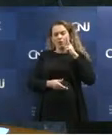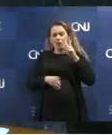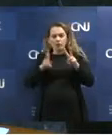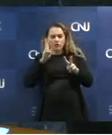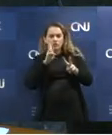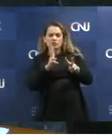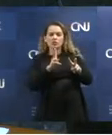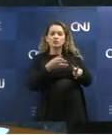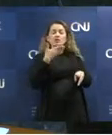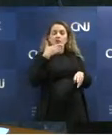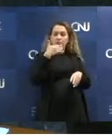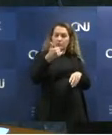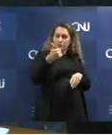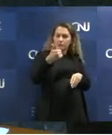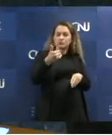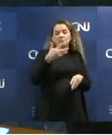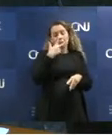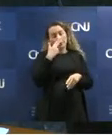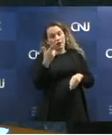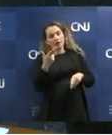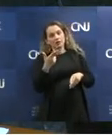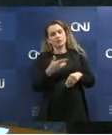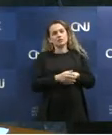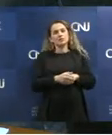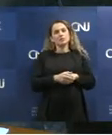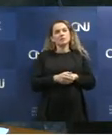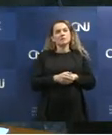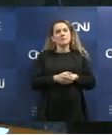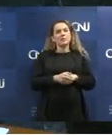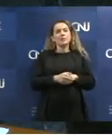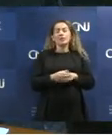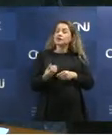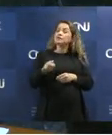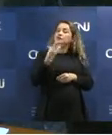Me parece que eles estão muito bem nessas varas.